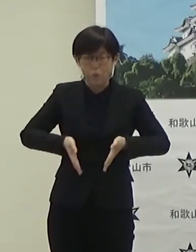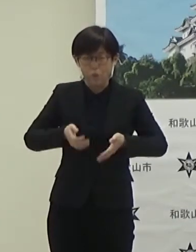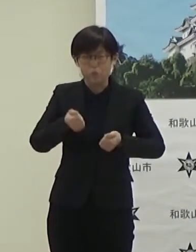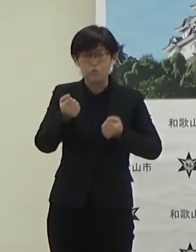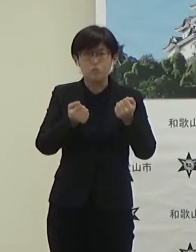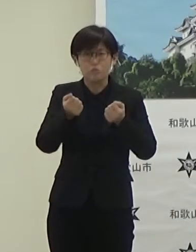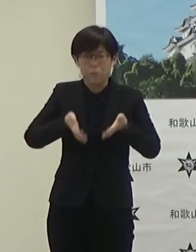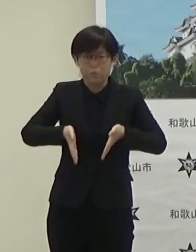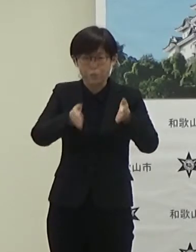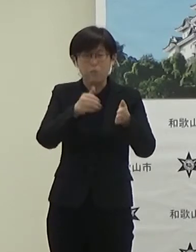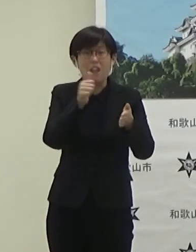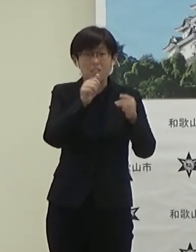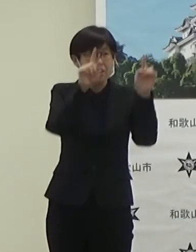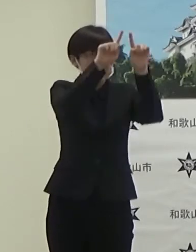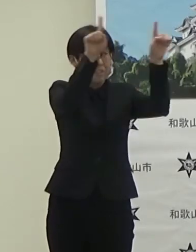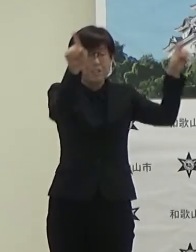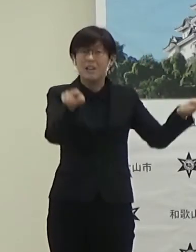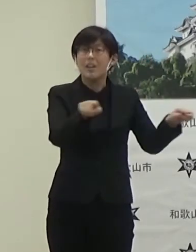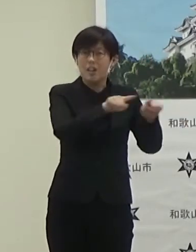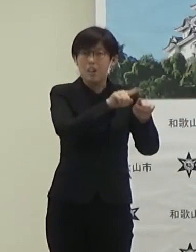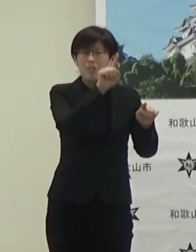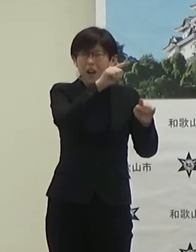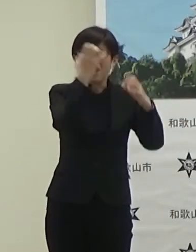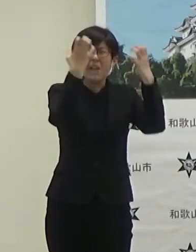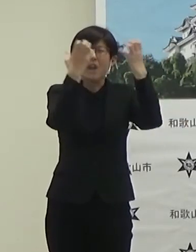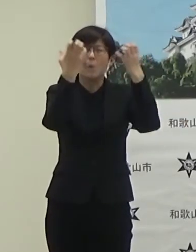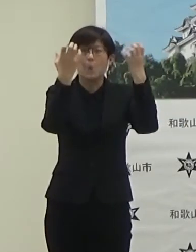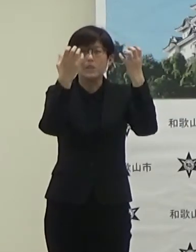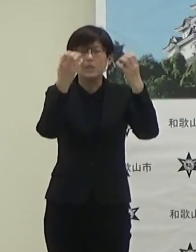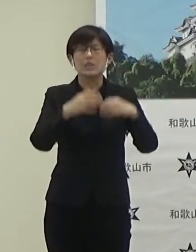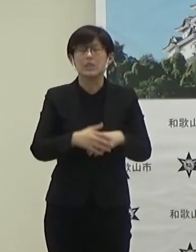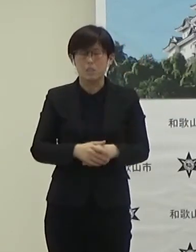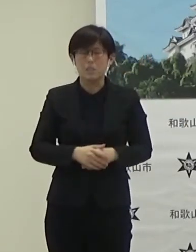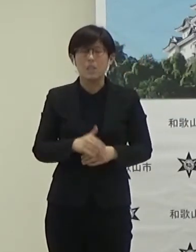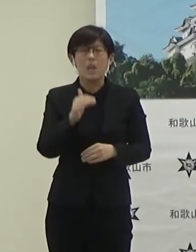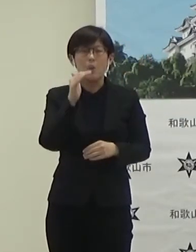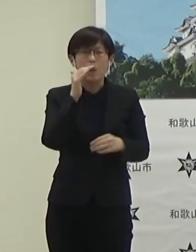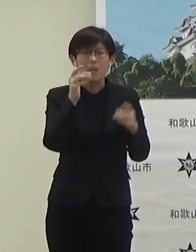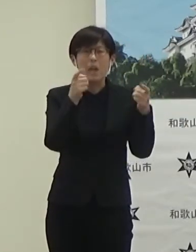これは正しいんですけど和歌山港って書いた標識もあります